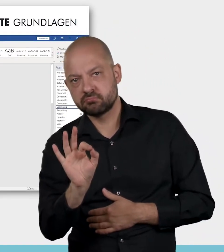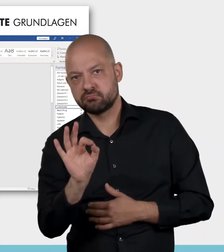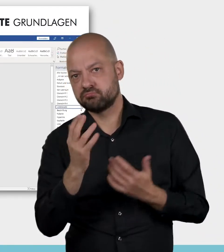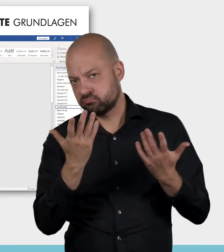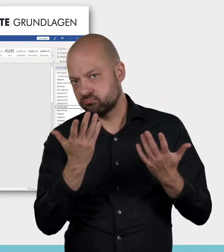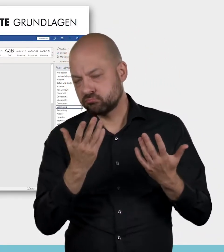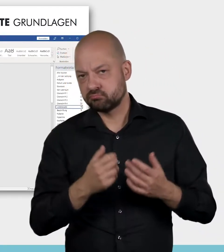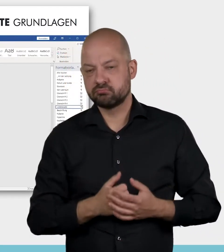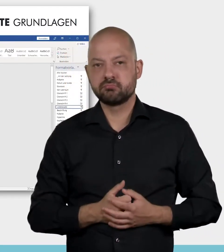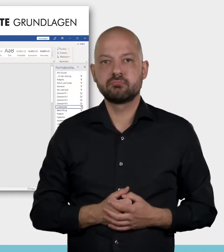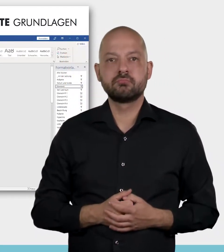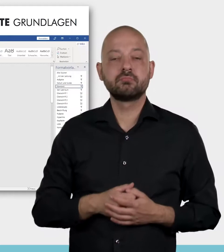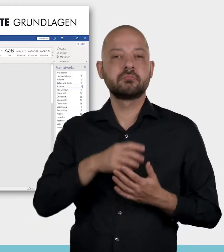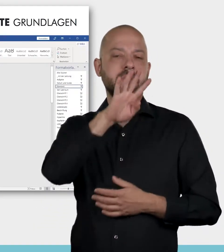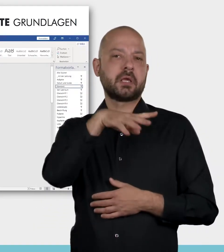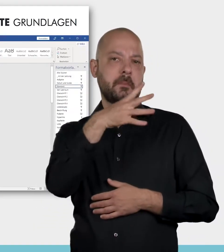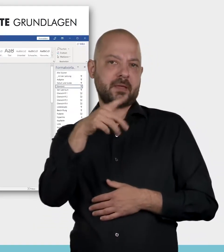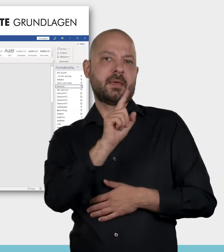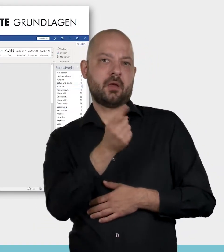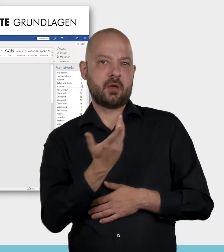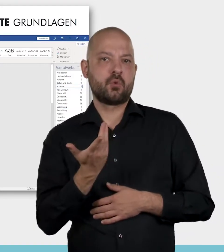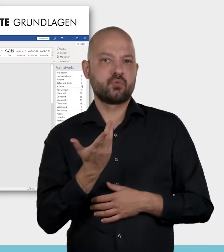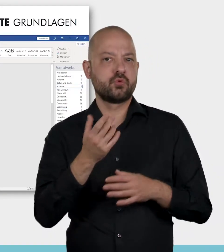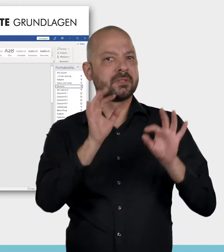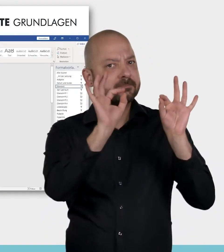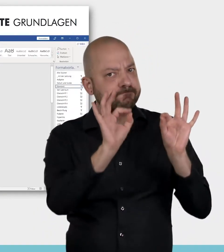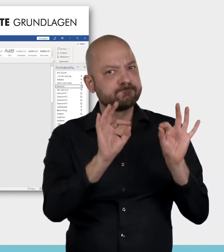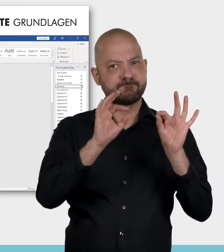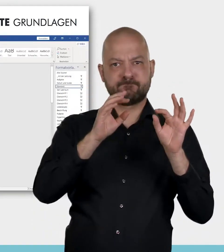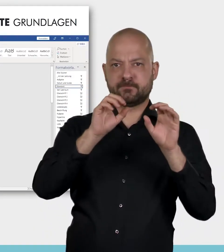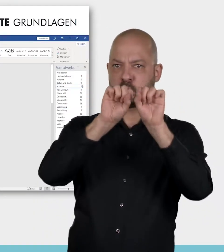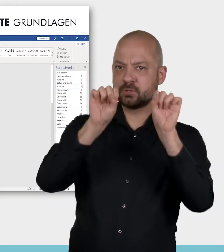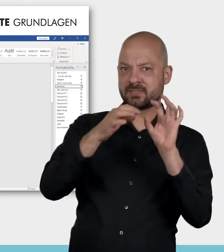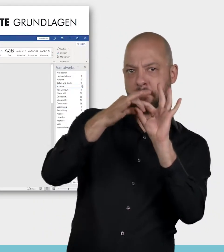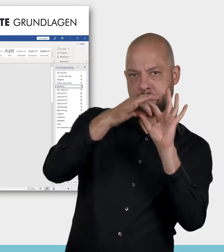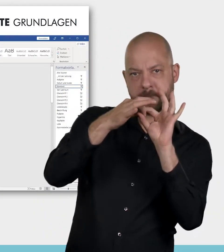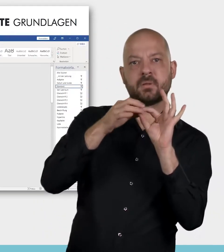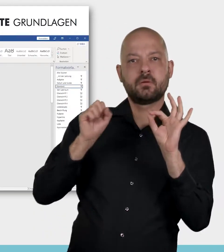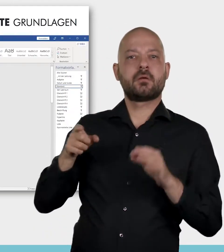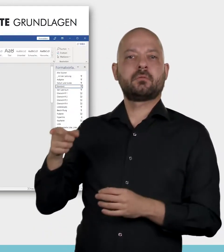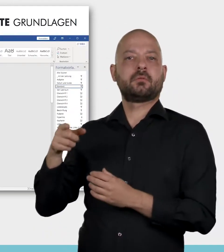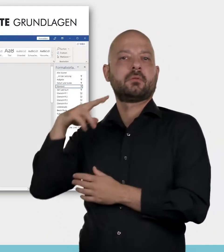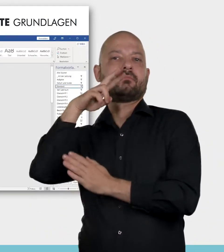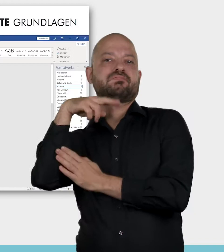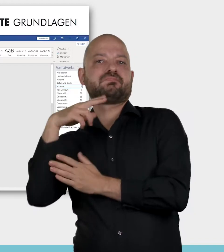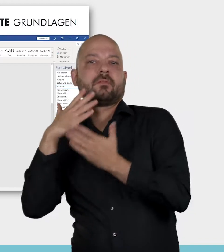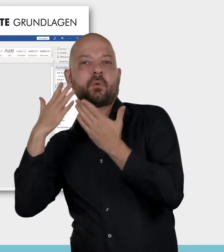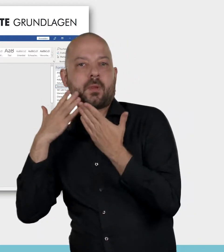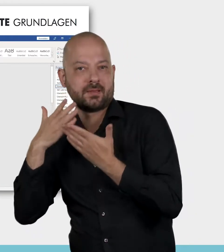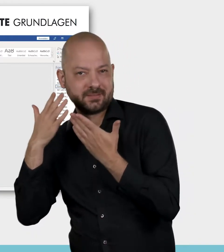Das Gleiche gilt für Tabellen: Damit diese auch für Screenreader lesbar sind, erstellen Sie diese mit dem Tabellenwerkzeug.